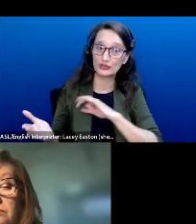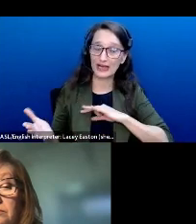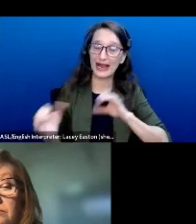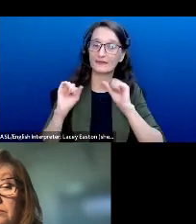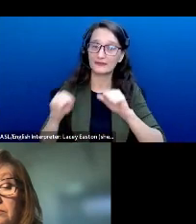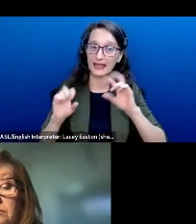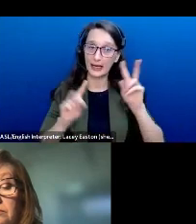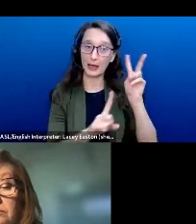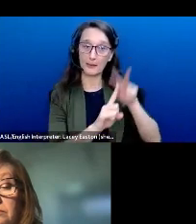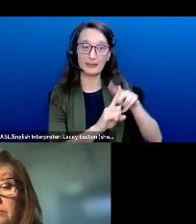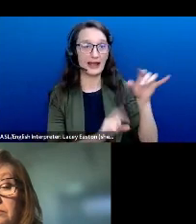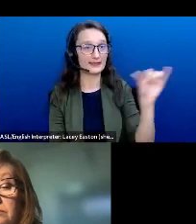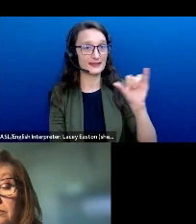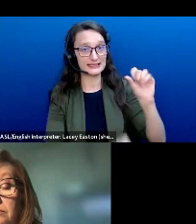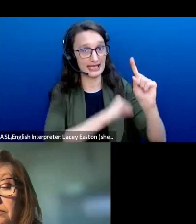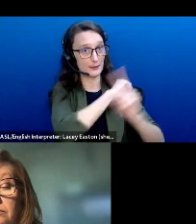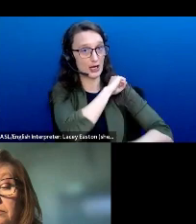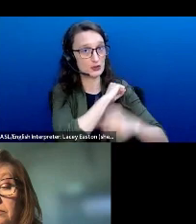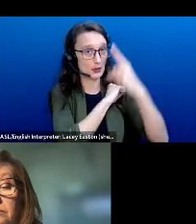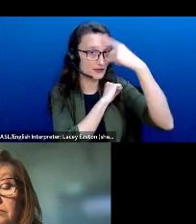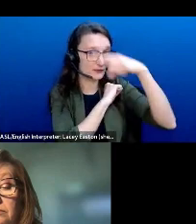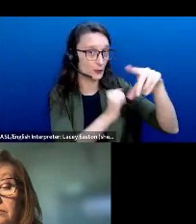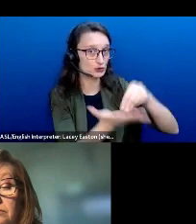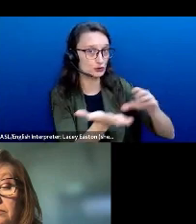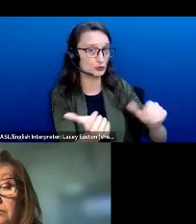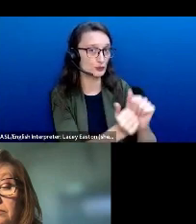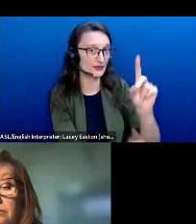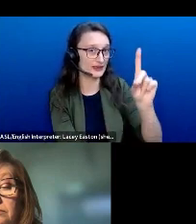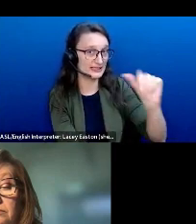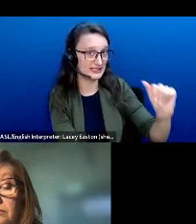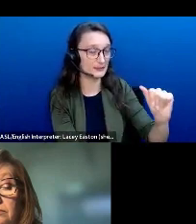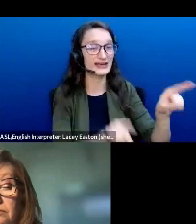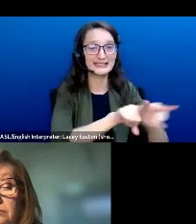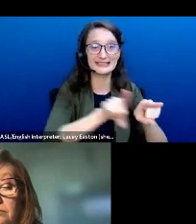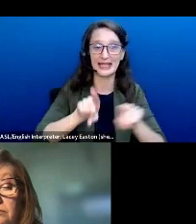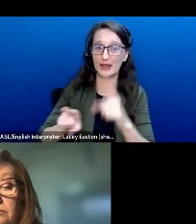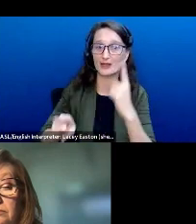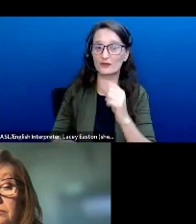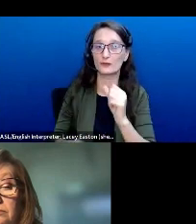estudiantes con discapacidades que para compañeros sin discapacidades cuando las